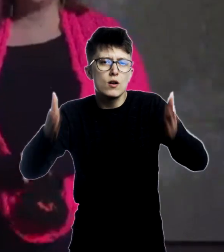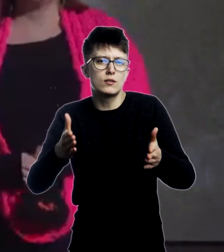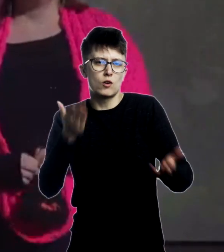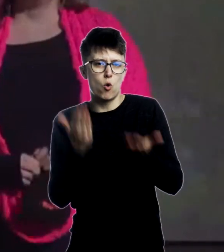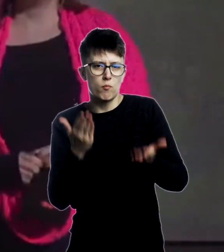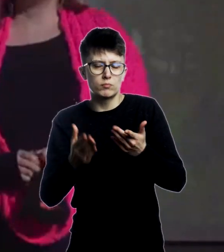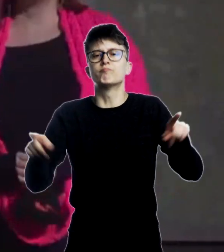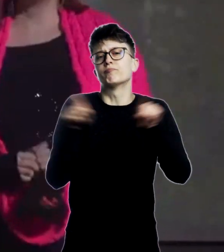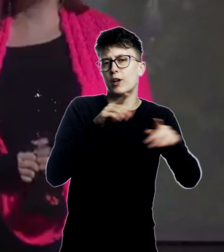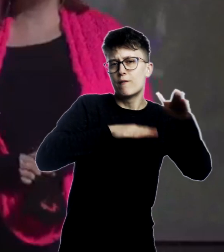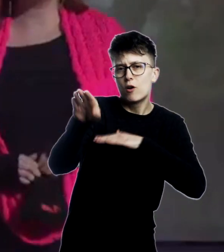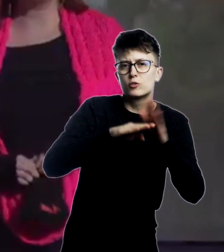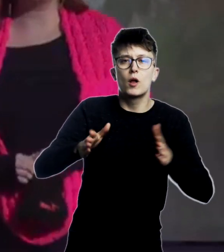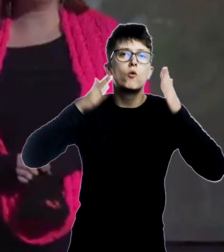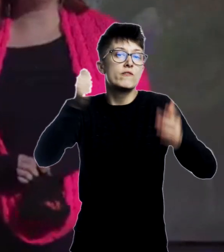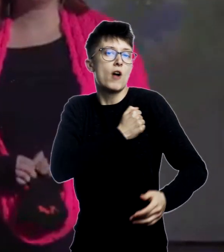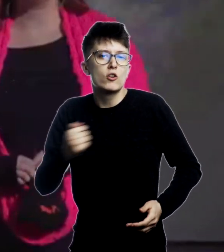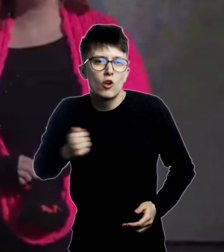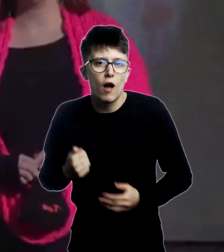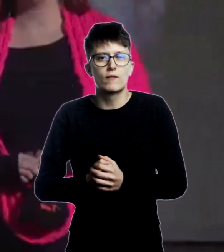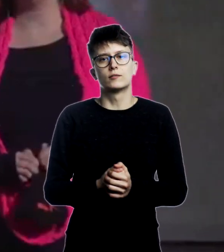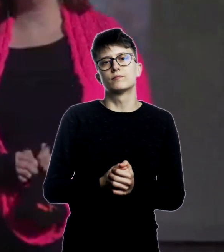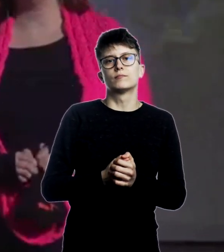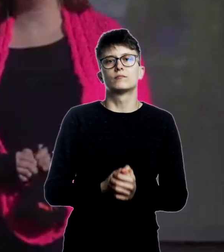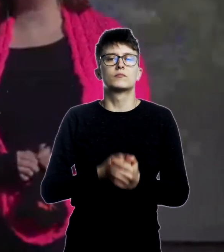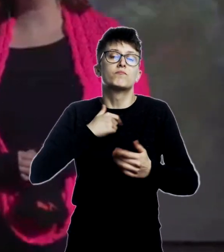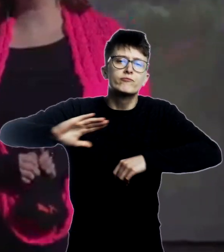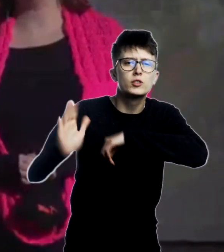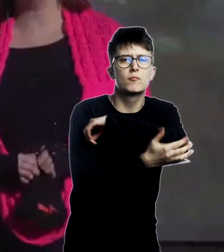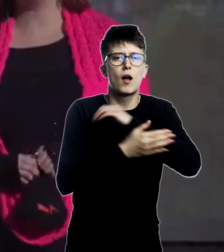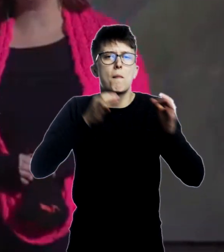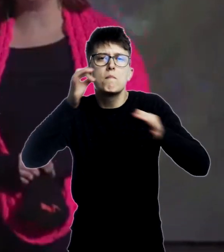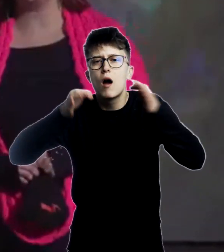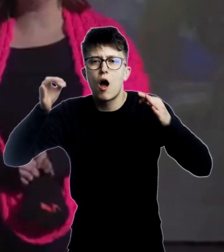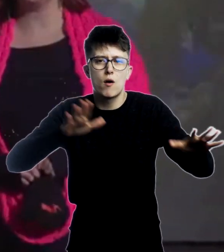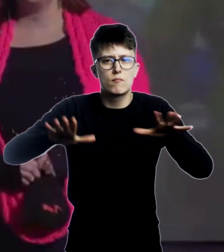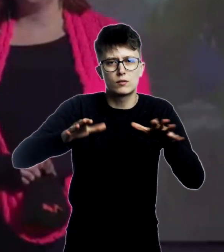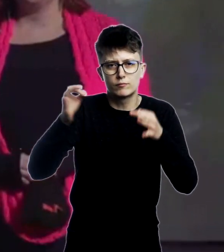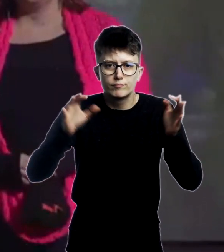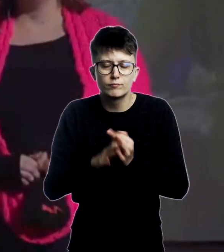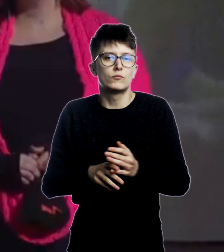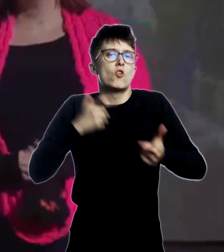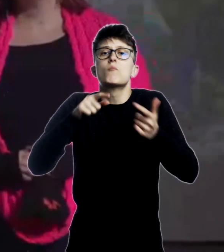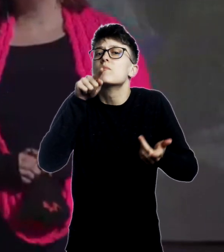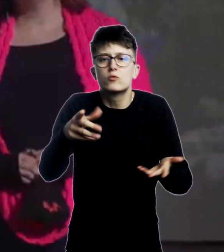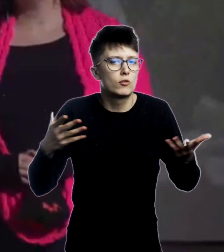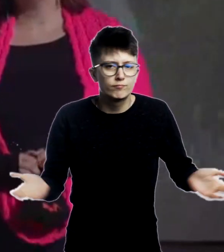Wychodzimy też na ulice Warszawy i wspieramy małe miejscowości. Robimy to,